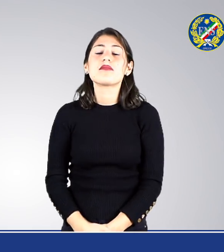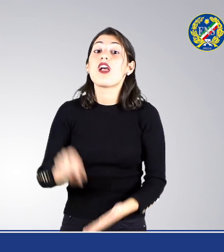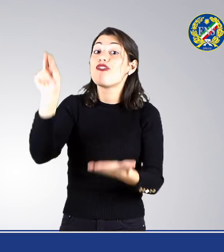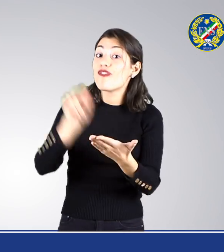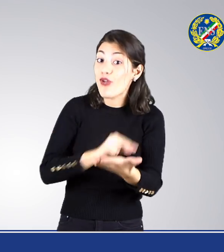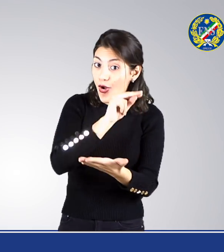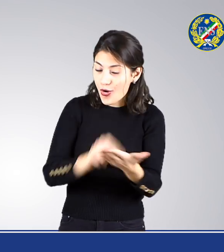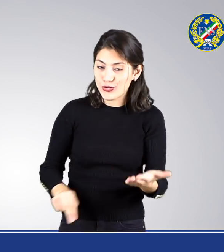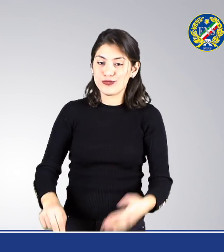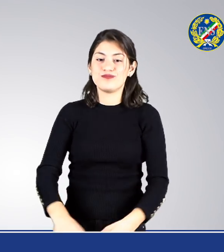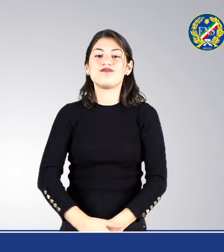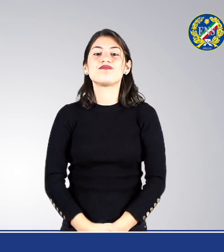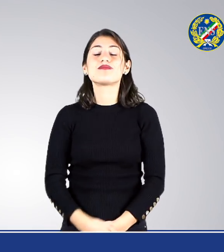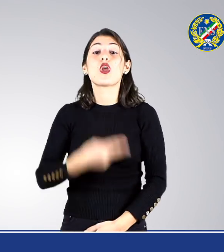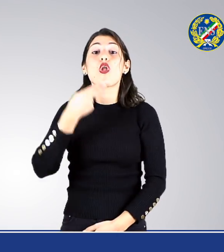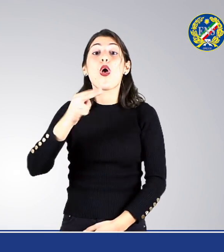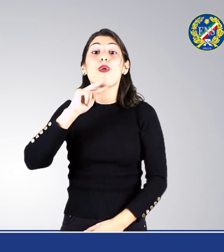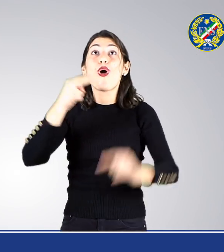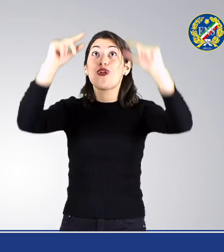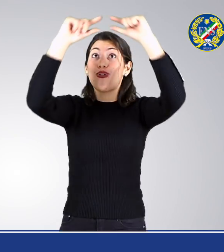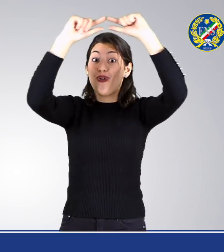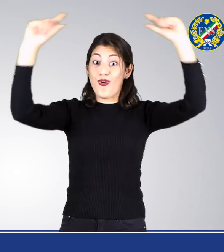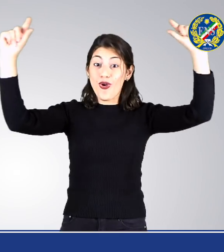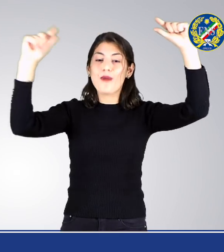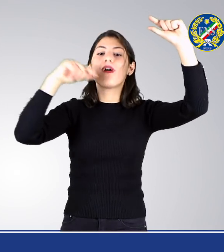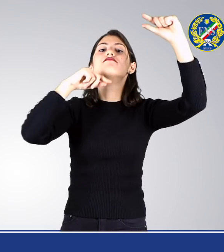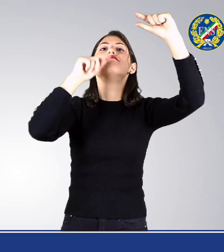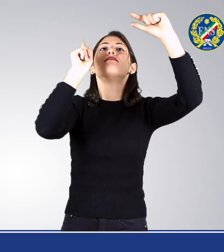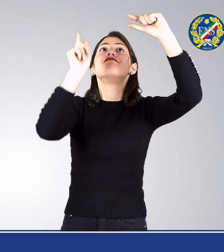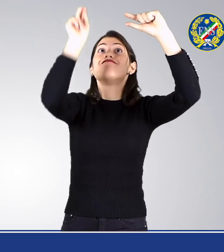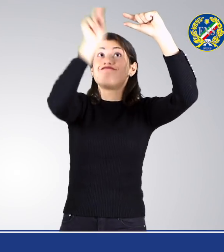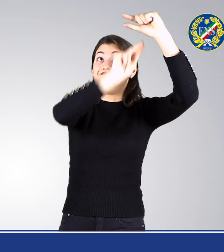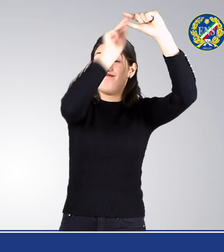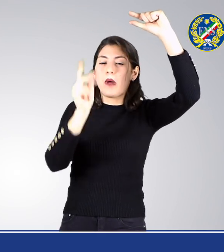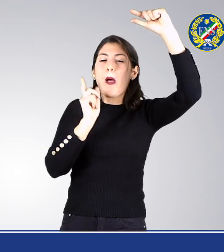Come si vota? L’elettore potrà votare facendo un segno sulla lista prescelta e